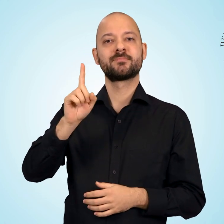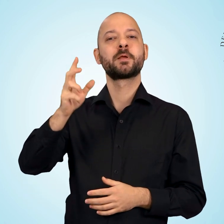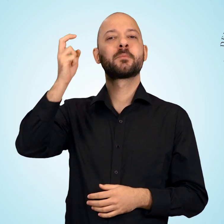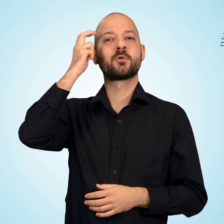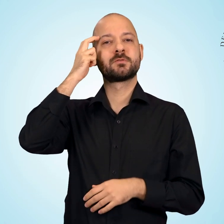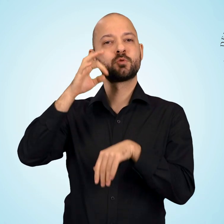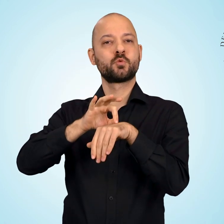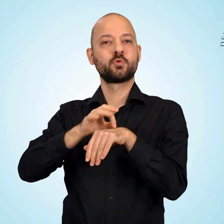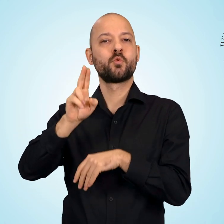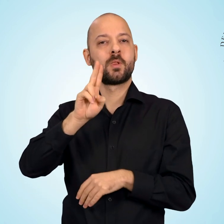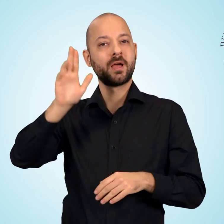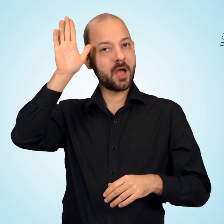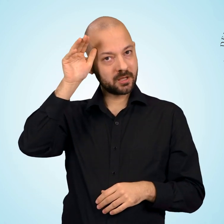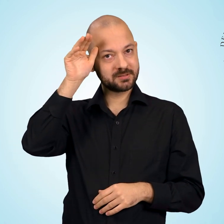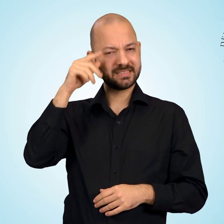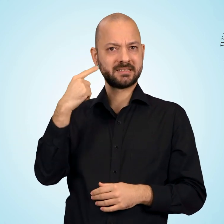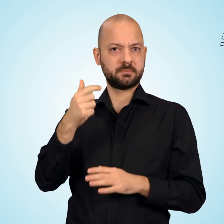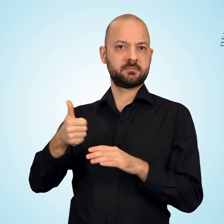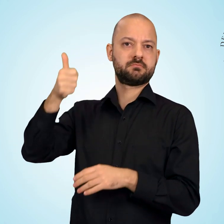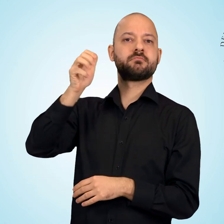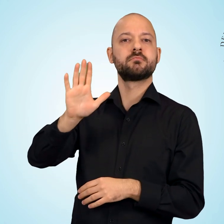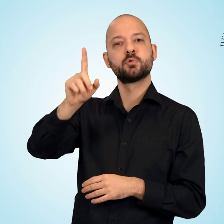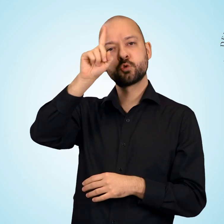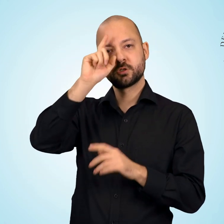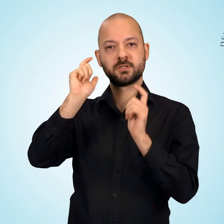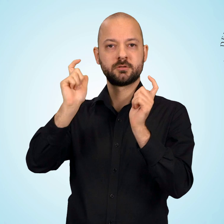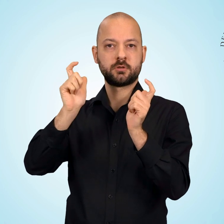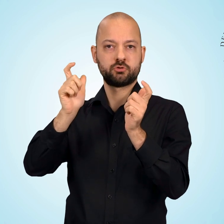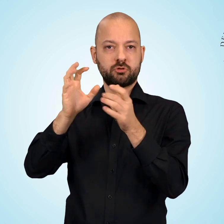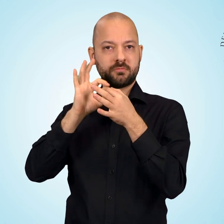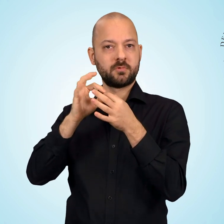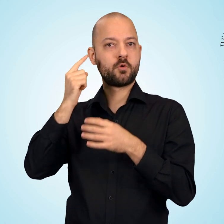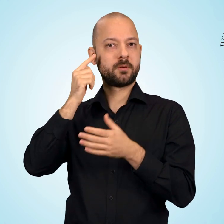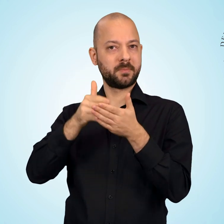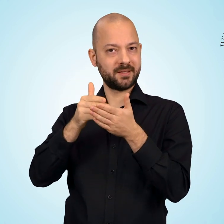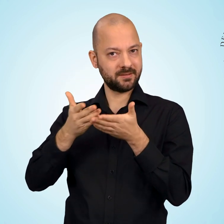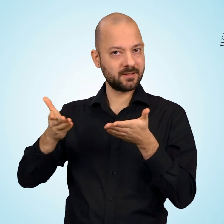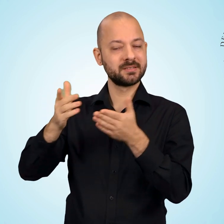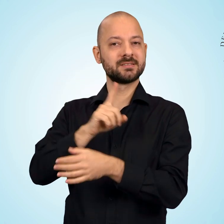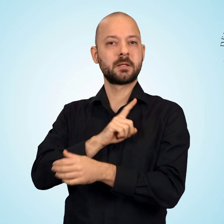Prof. Dr. Ulrich Hase, Vorsitzender der Deutschen Gesellschaft der Hörbehinderten